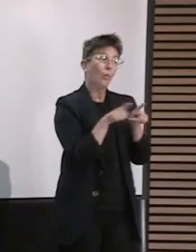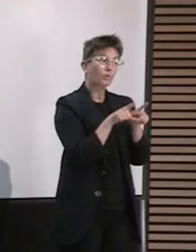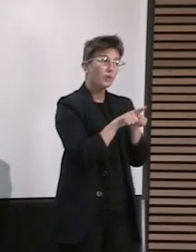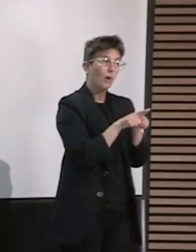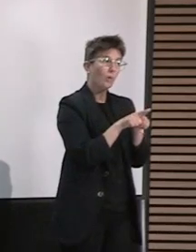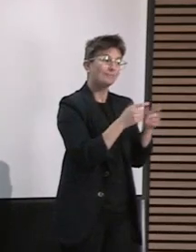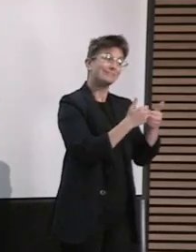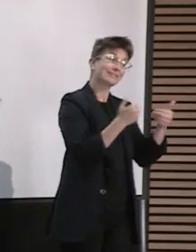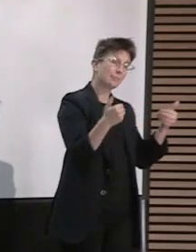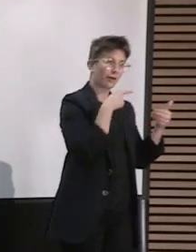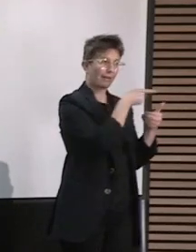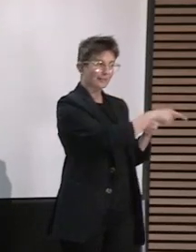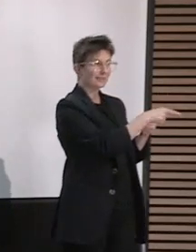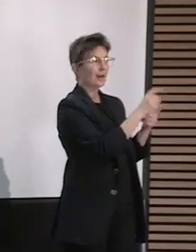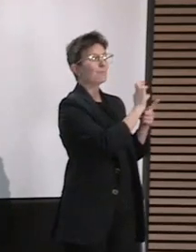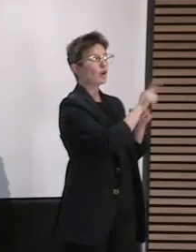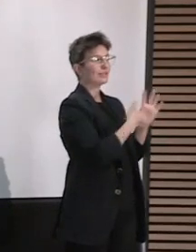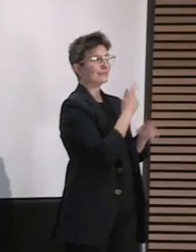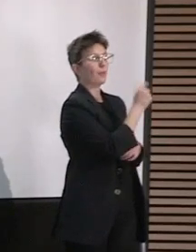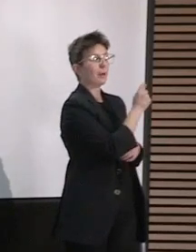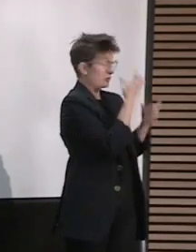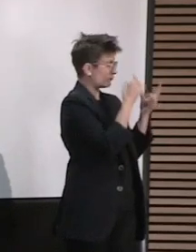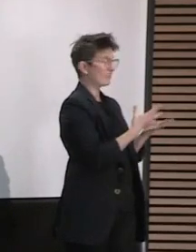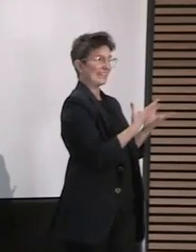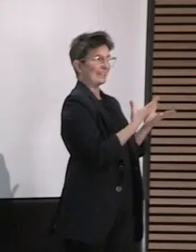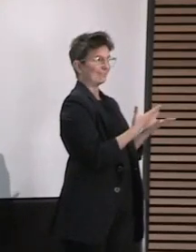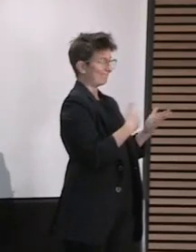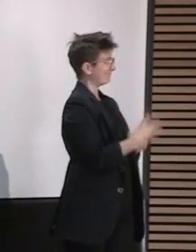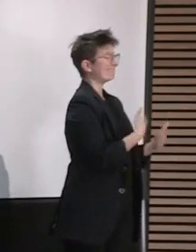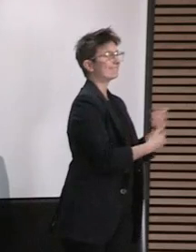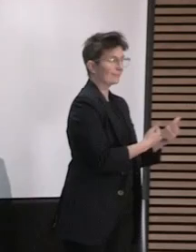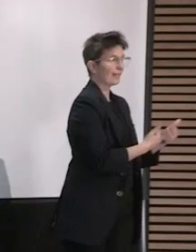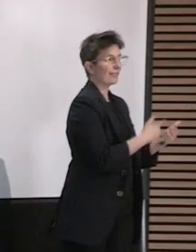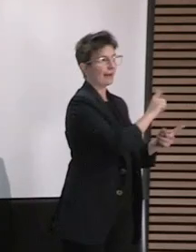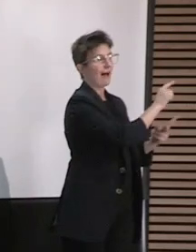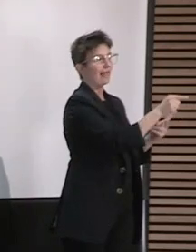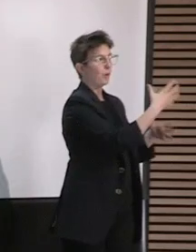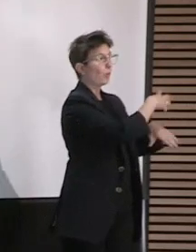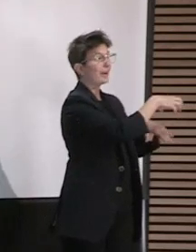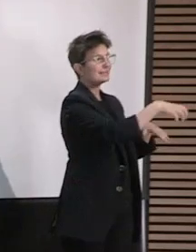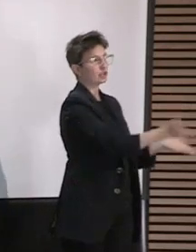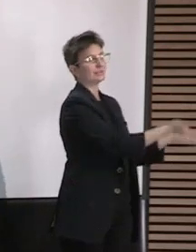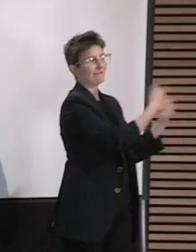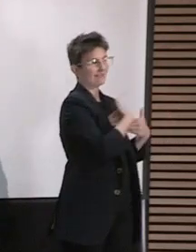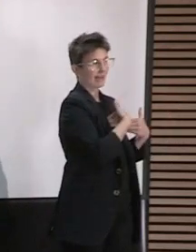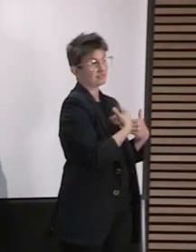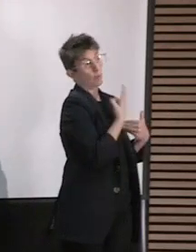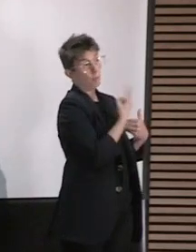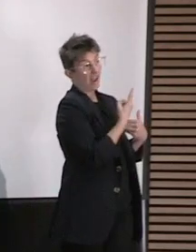mua. He mahinga ano mo te kaupapa e rite ana ki te kara.